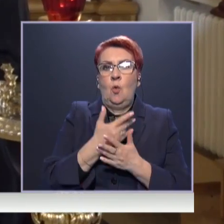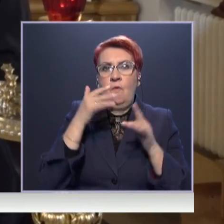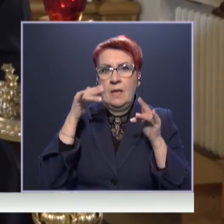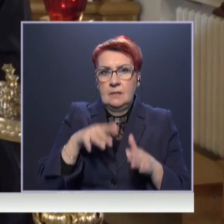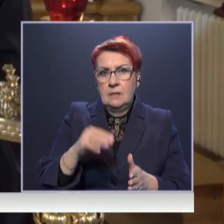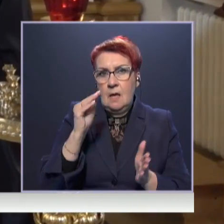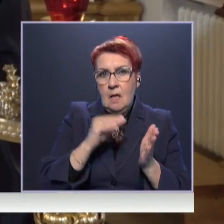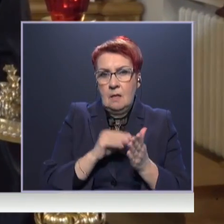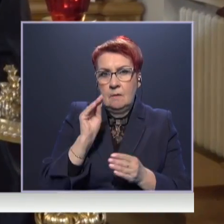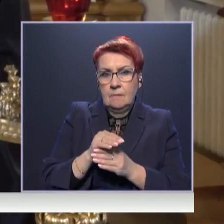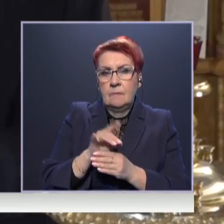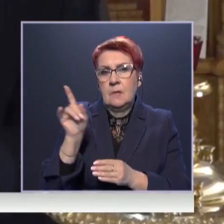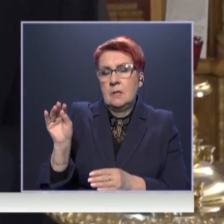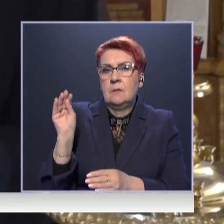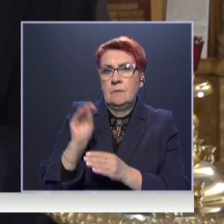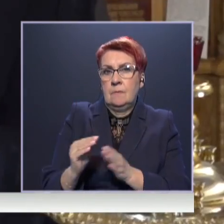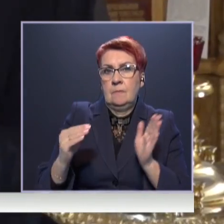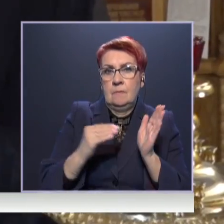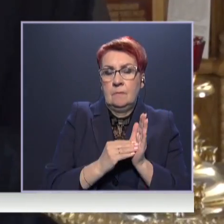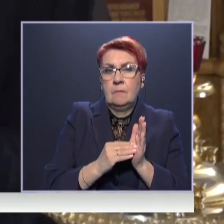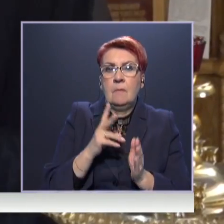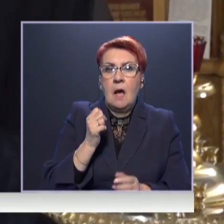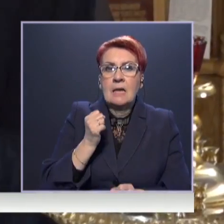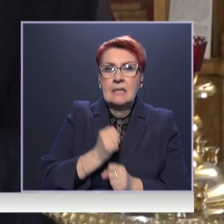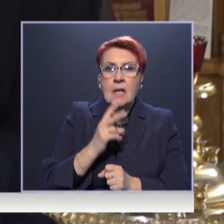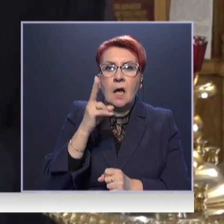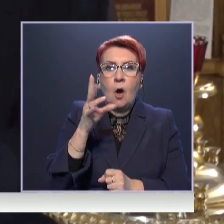ему инкриминируется ничто иное как создание контрреволюционной